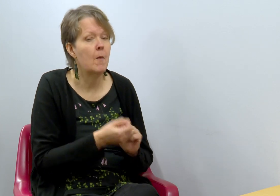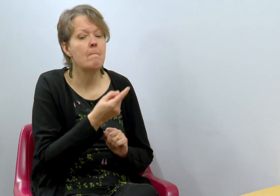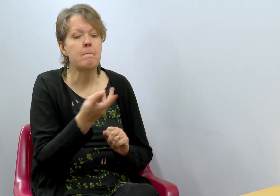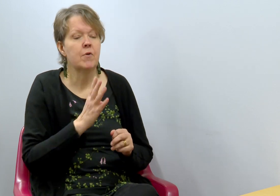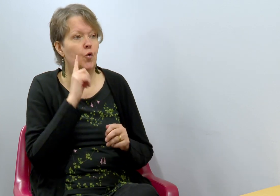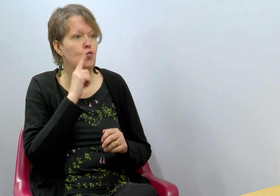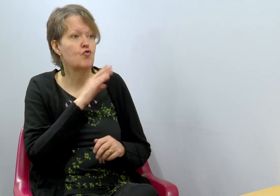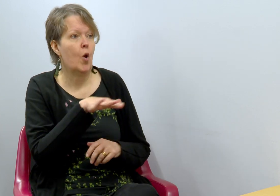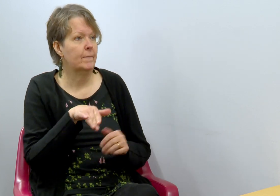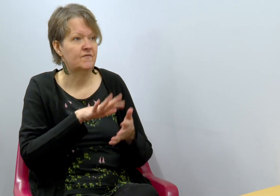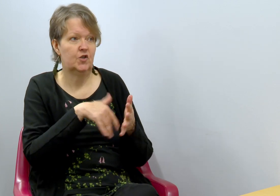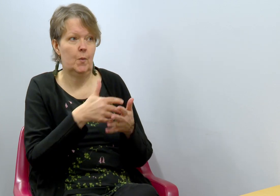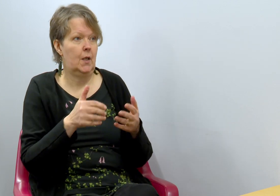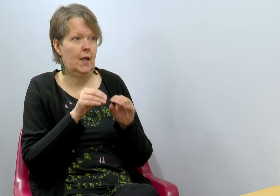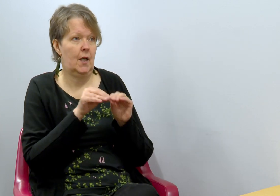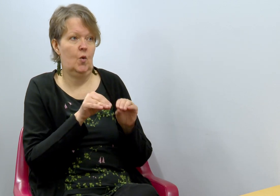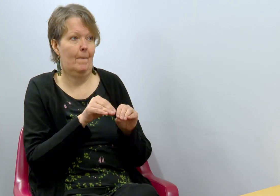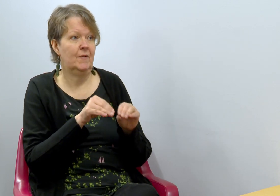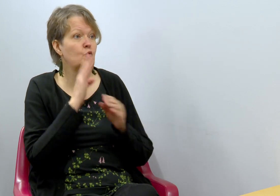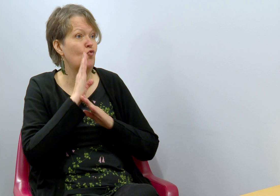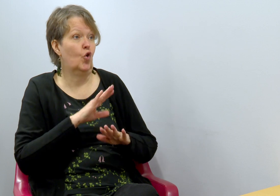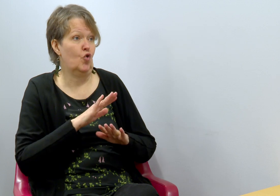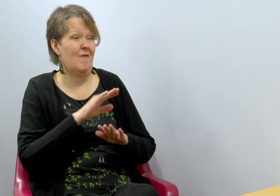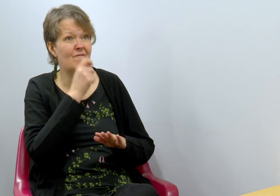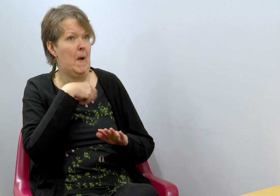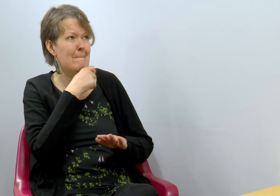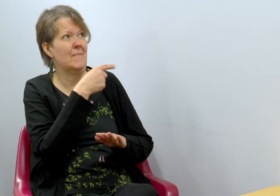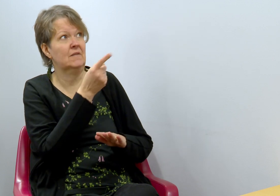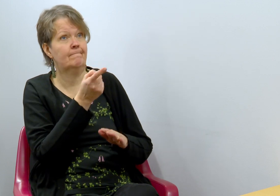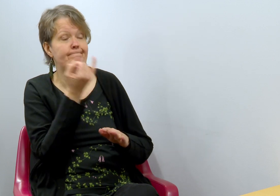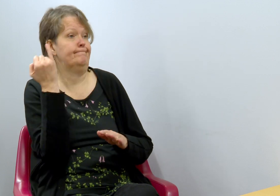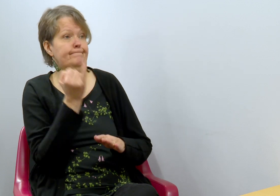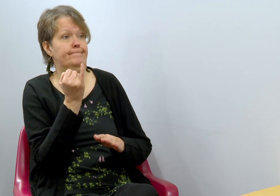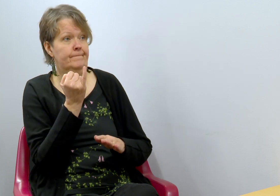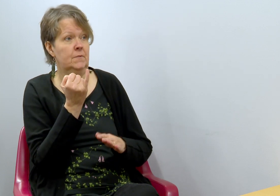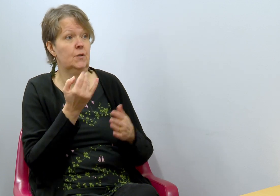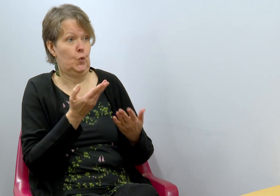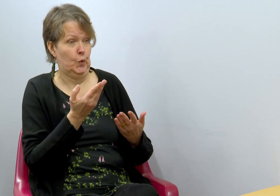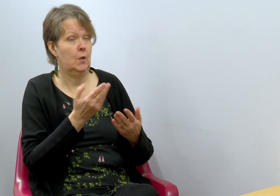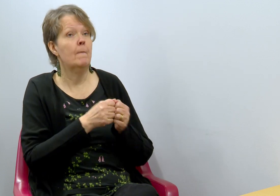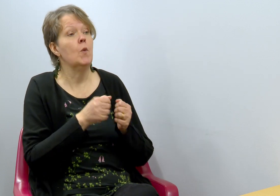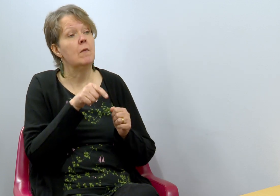Osa kuuroista lapsista ei saa viittomakielistä opetusta tällä hetkellä, - koska heidän vanhempansa ovat kieltäneet sen, -